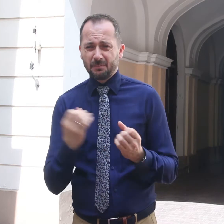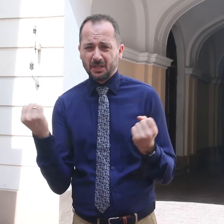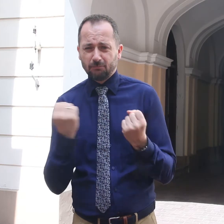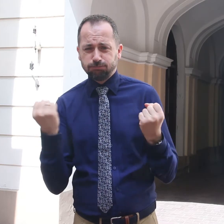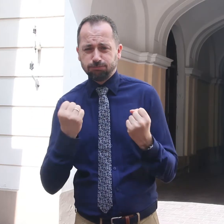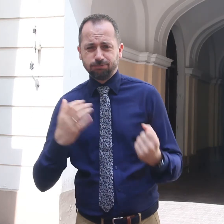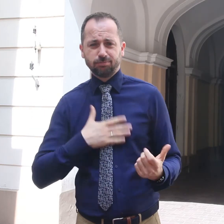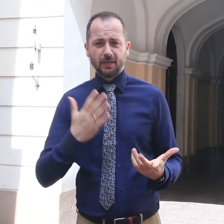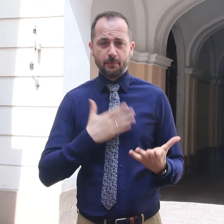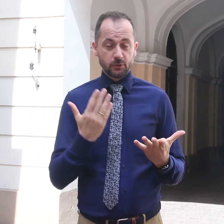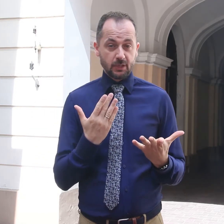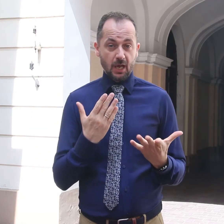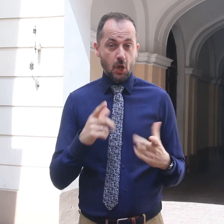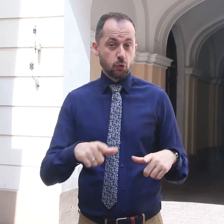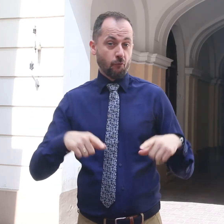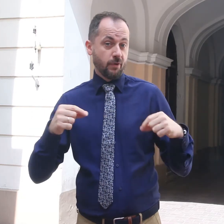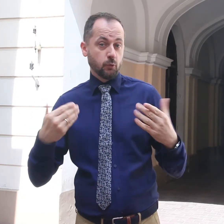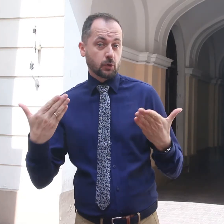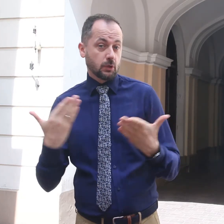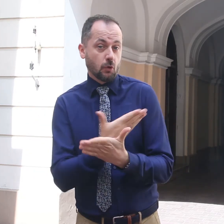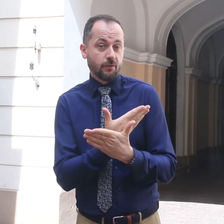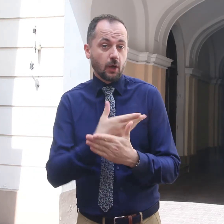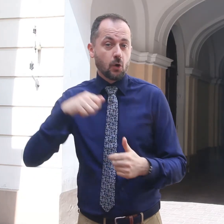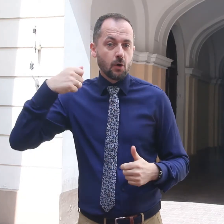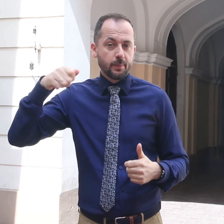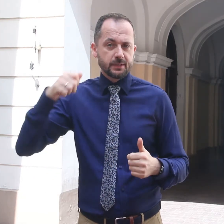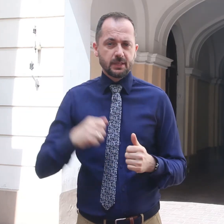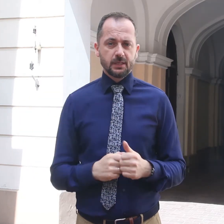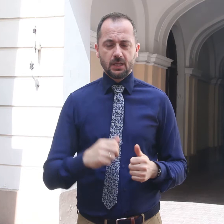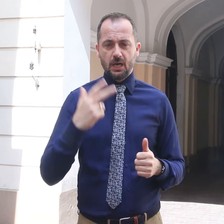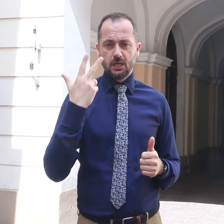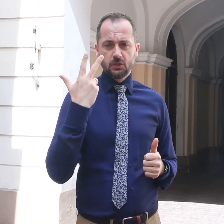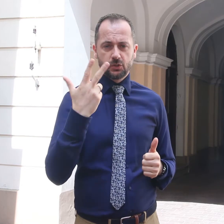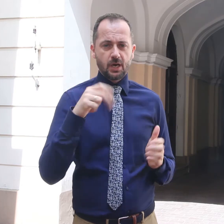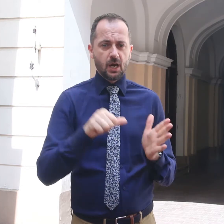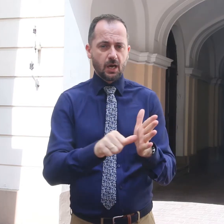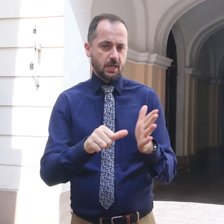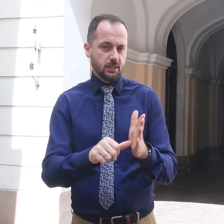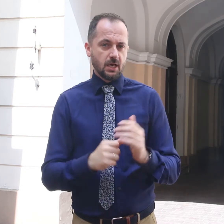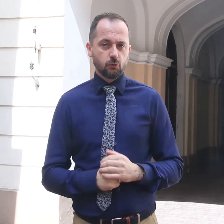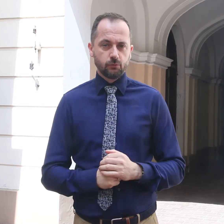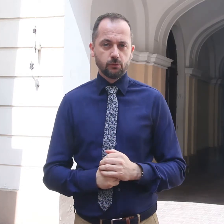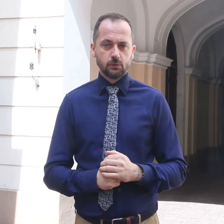Następnie spośród 3 kandydatów został wybrany nowy Prezydent WDF.